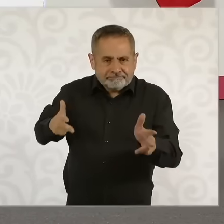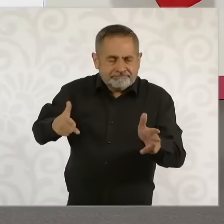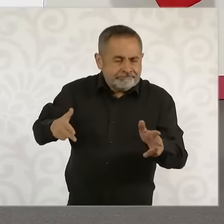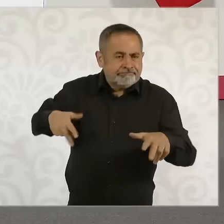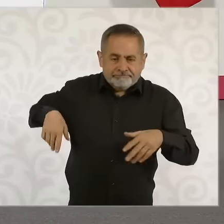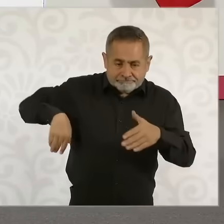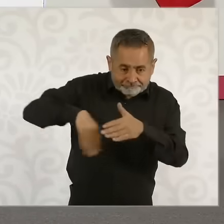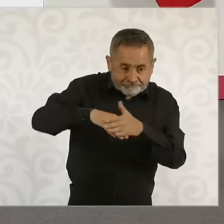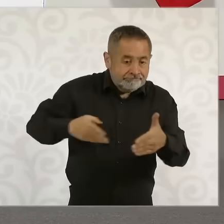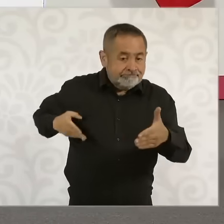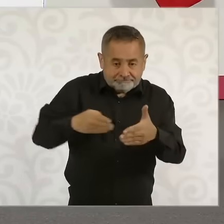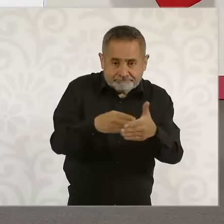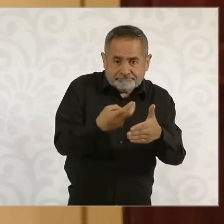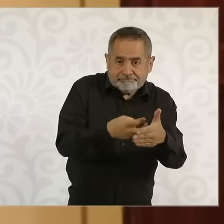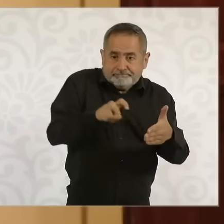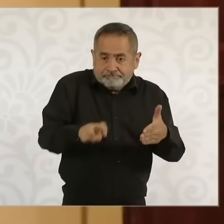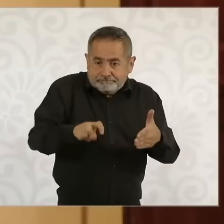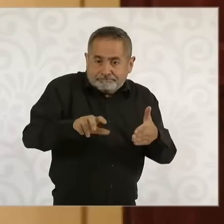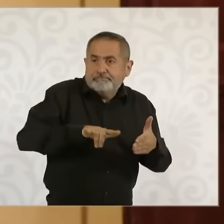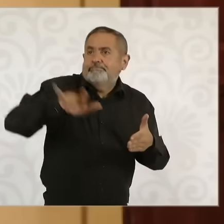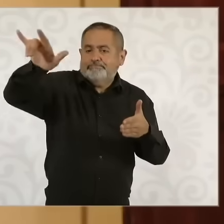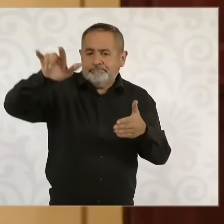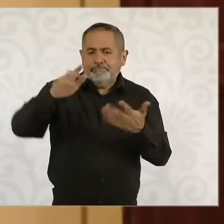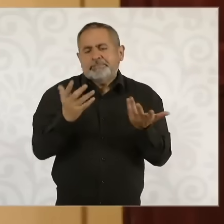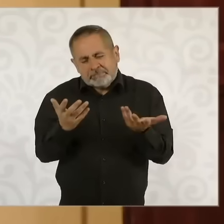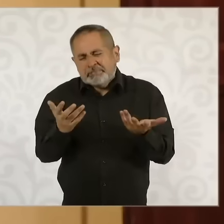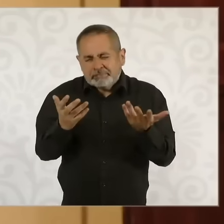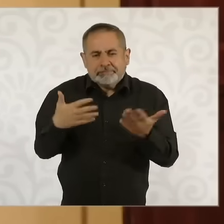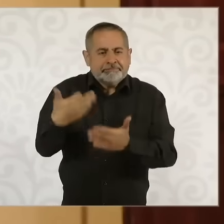gracias al trabajo continuo del equipo de las mujeres y los hombres que trabajan en